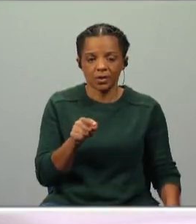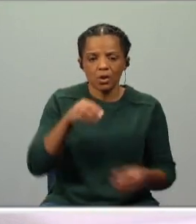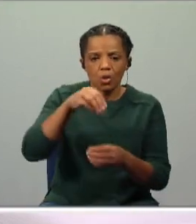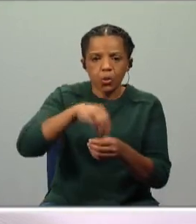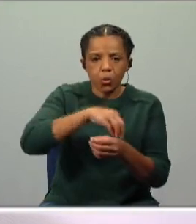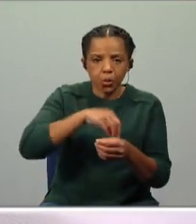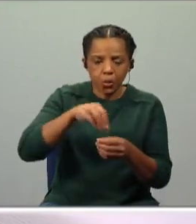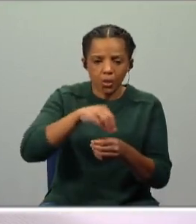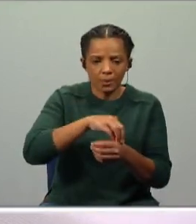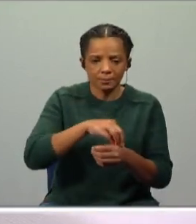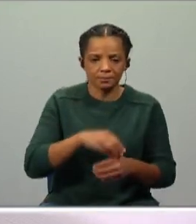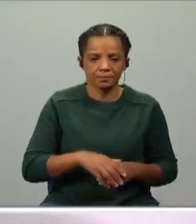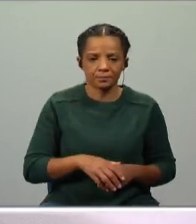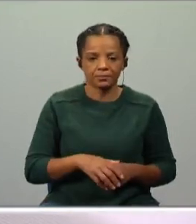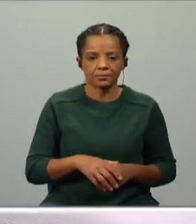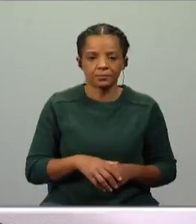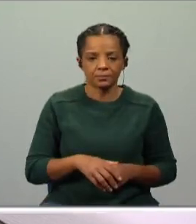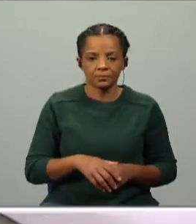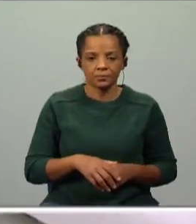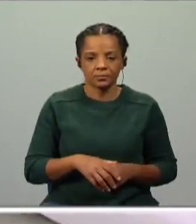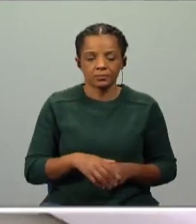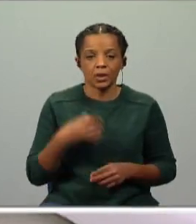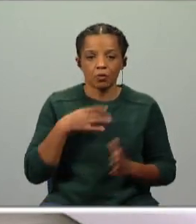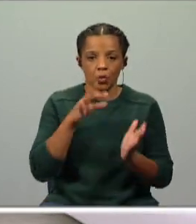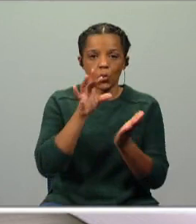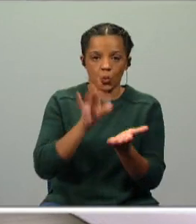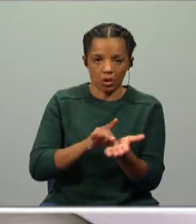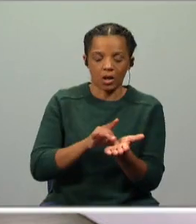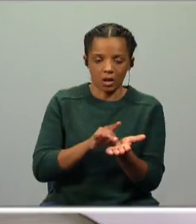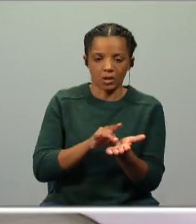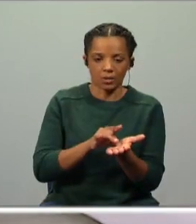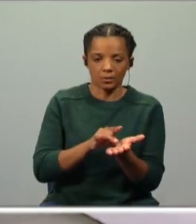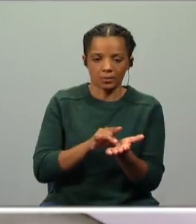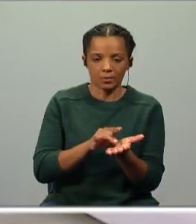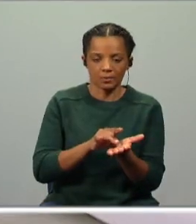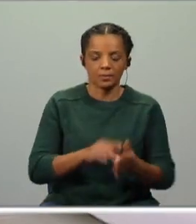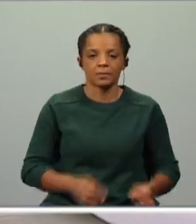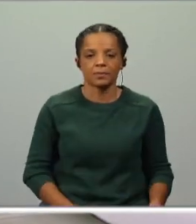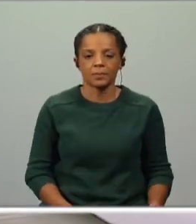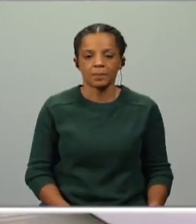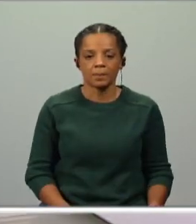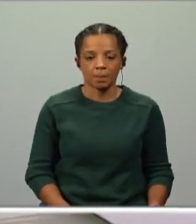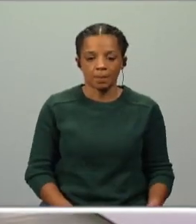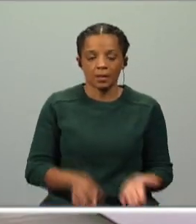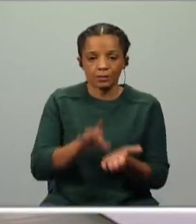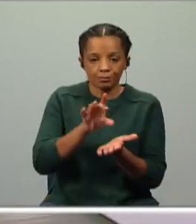vou colar e vão ser a grinalda. Portanto, estes pons vão ser colados.